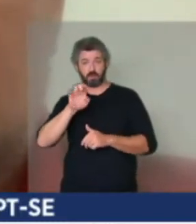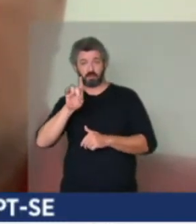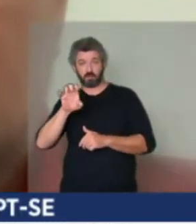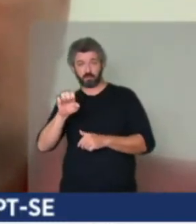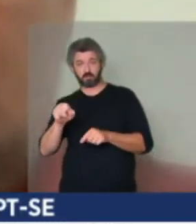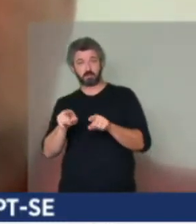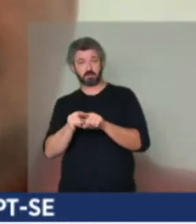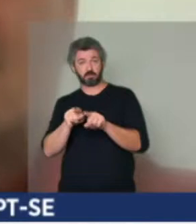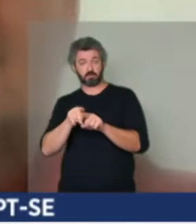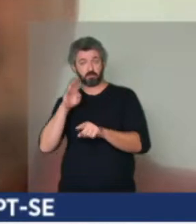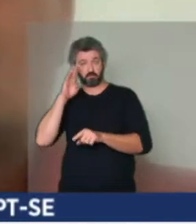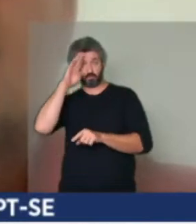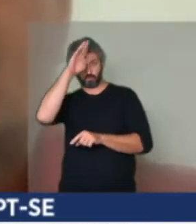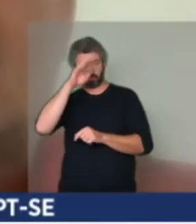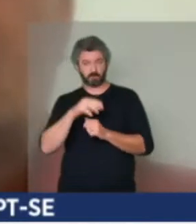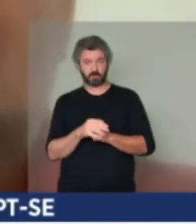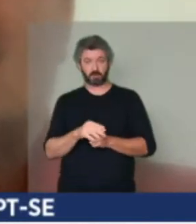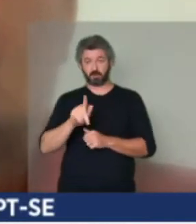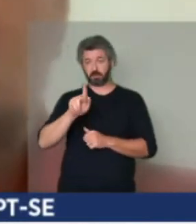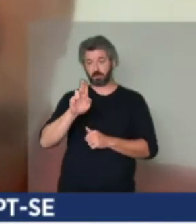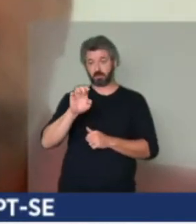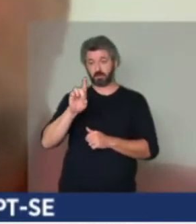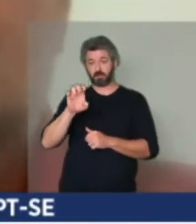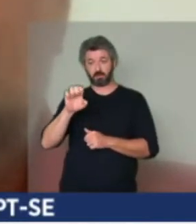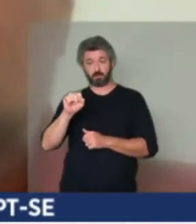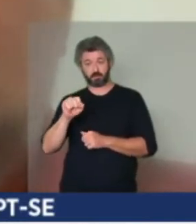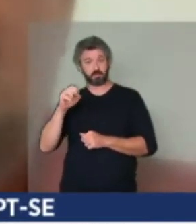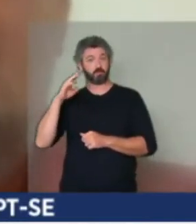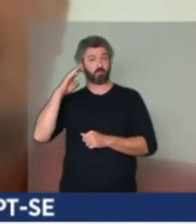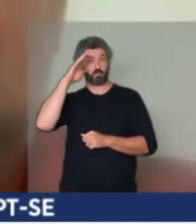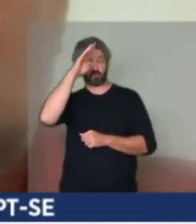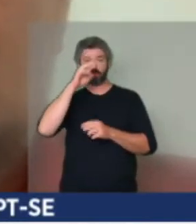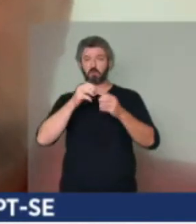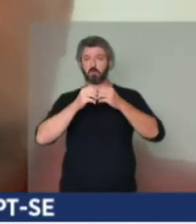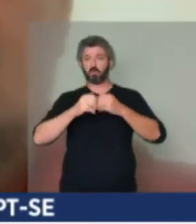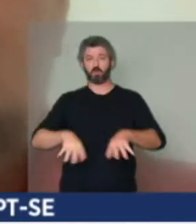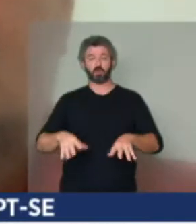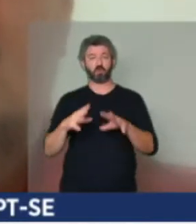GUEDES E POR BOLSONARO. PAULO GUEDES E BOLSONARO SÃO DESTRUIDORES DOS MUNICÍPIOS. É FUNDAMENTAL QUE NÓS